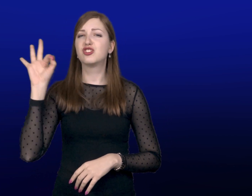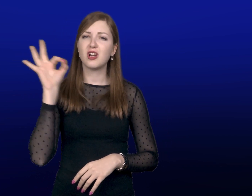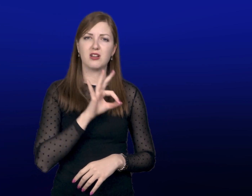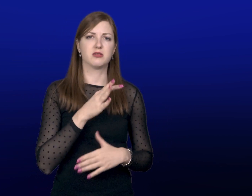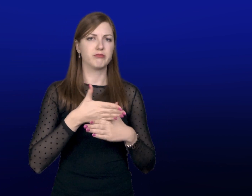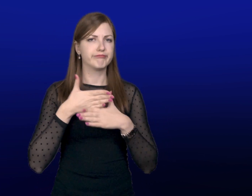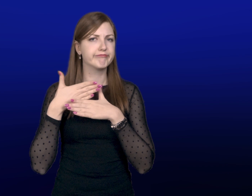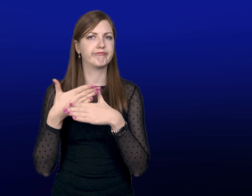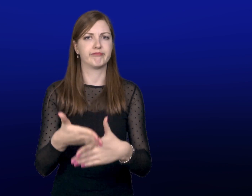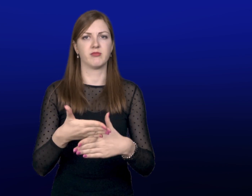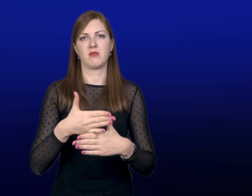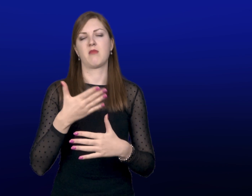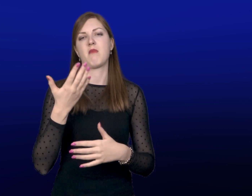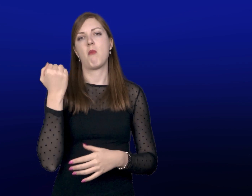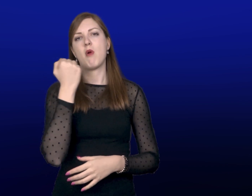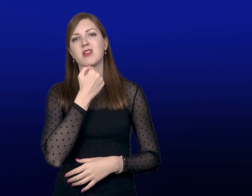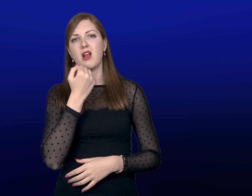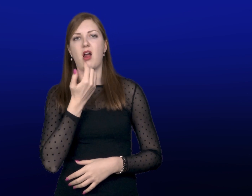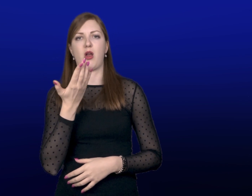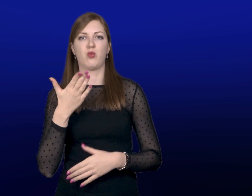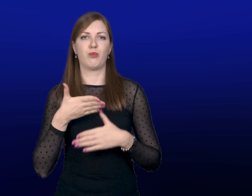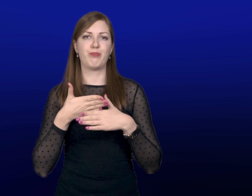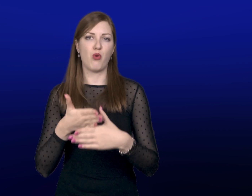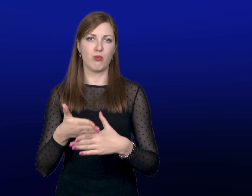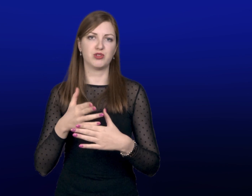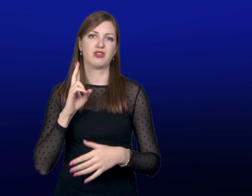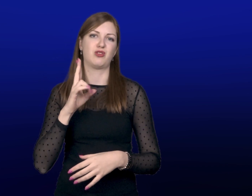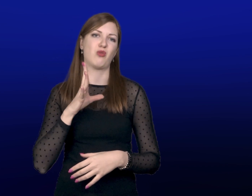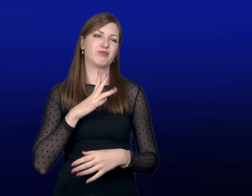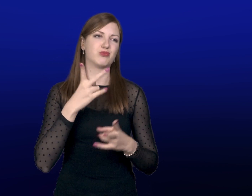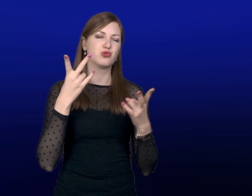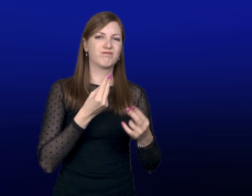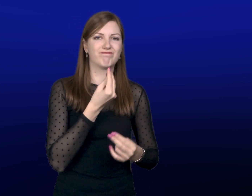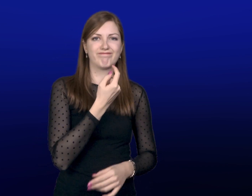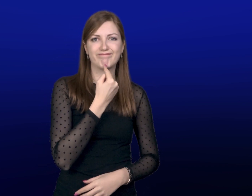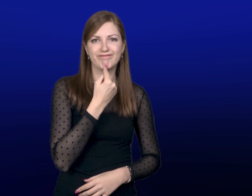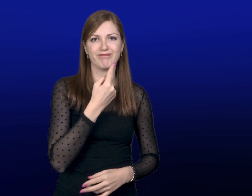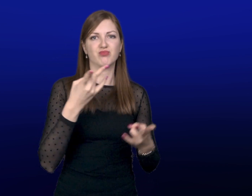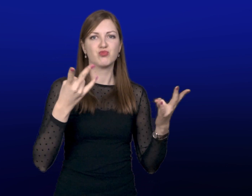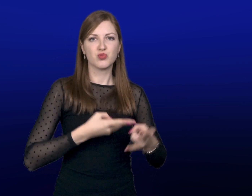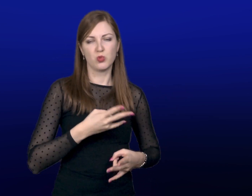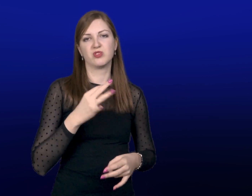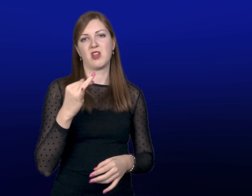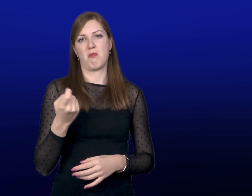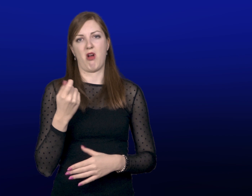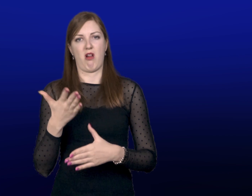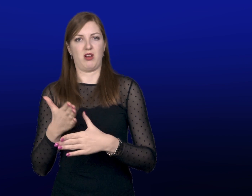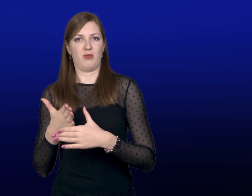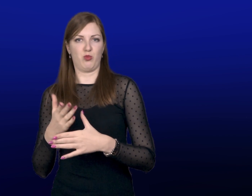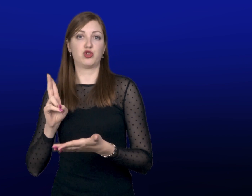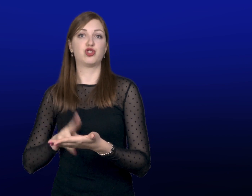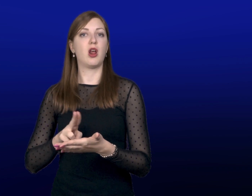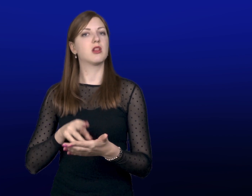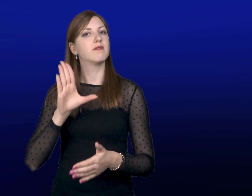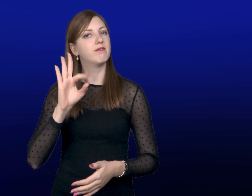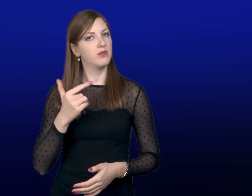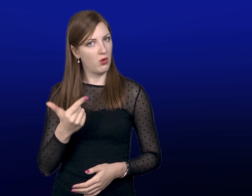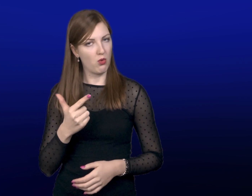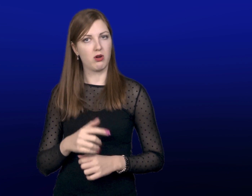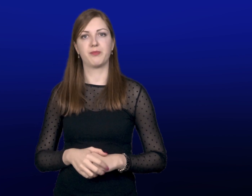оказывало материальную помощь остронуждающимся и малоимущим членам ВОГ,